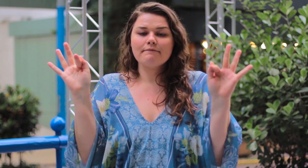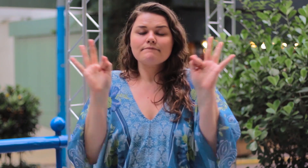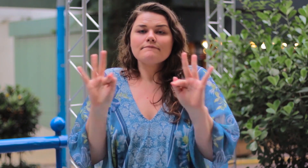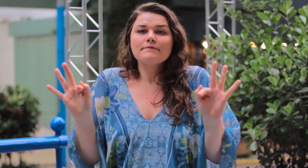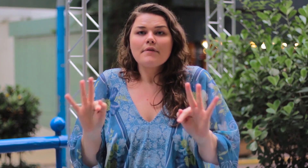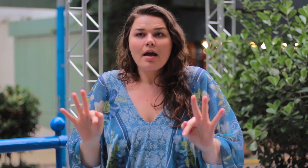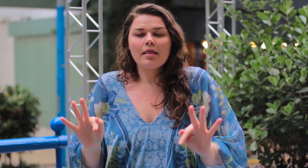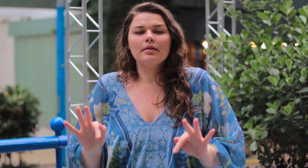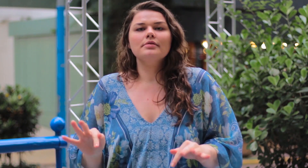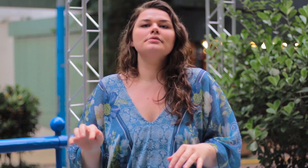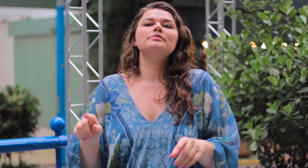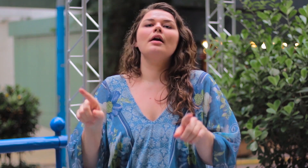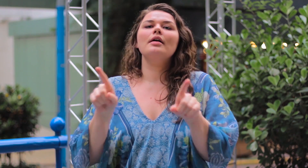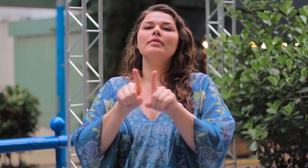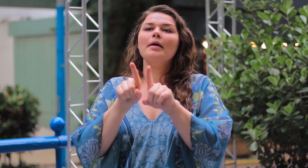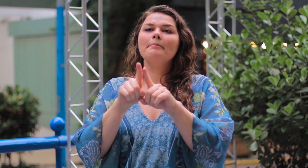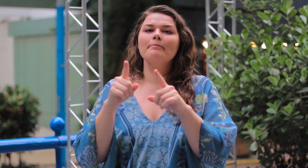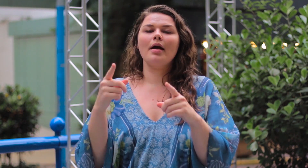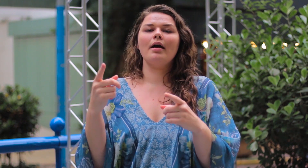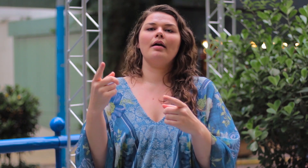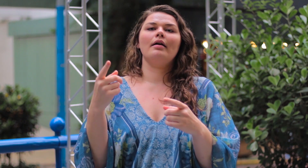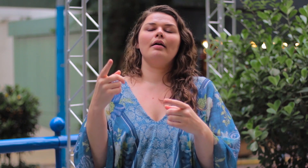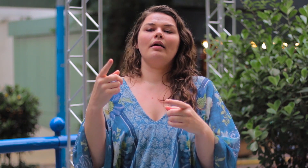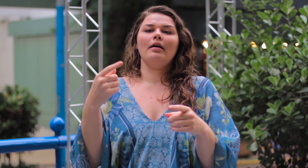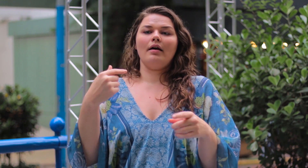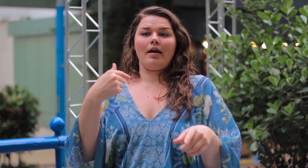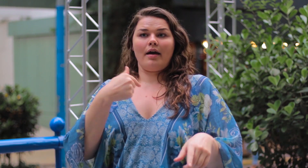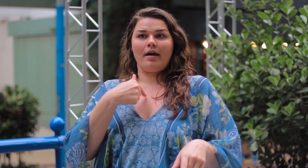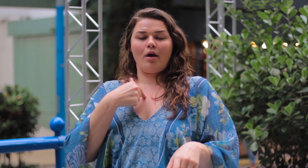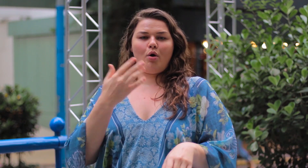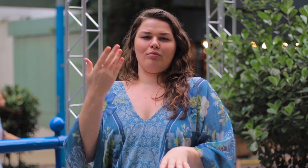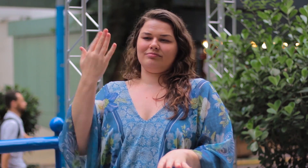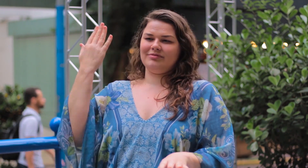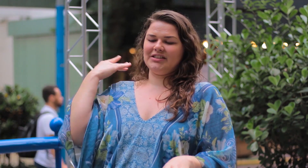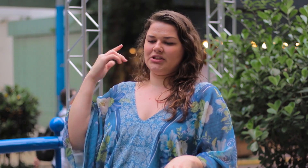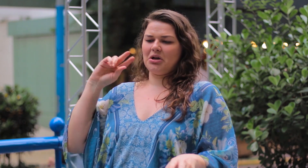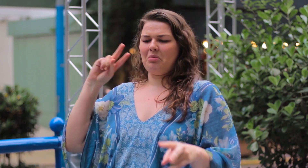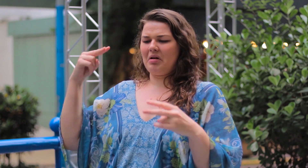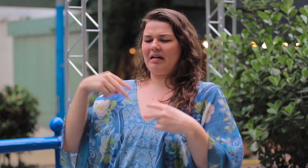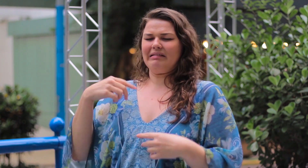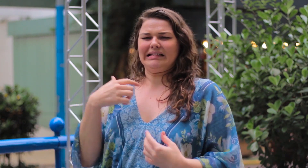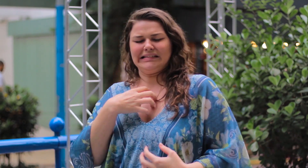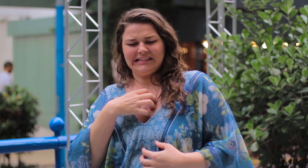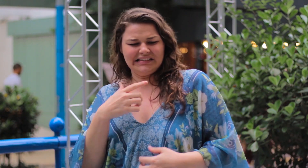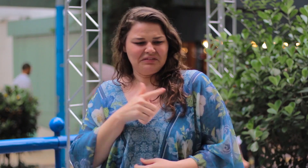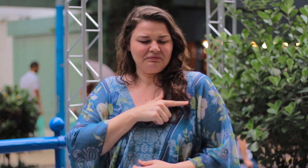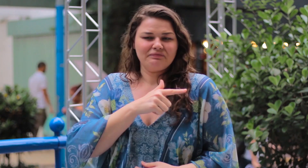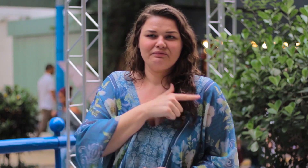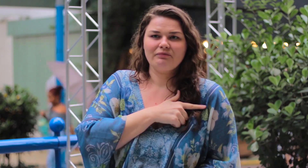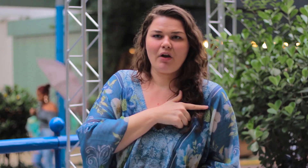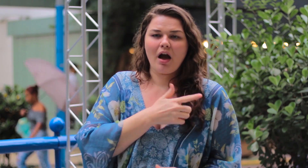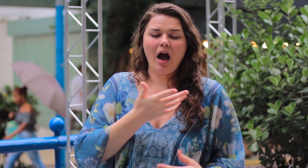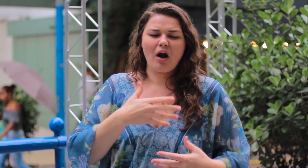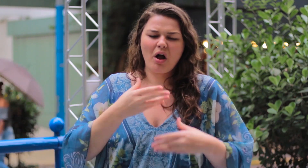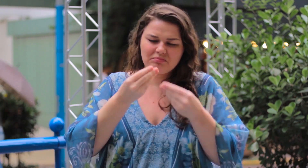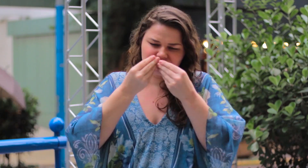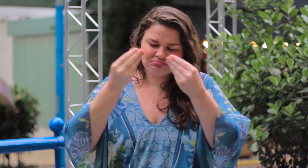Se aceitem e seja feliz! Antigamente eu me olhava e me sentia feia com os julgamentos negativos.